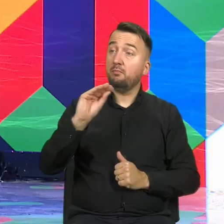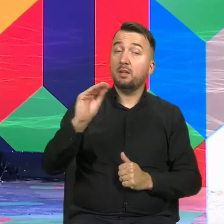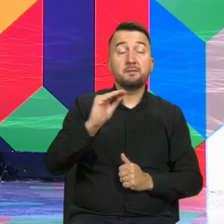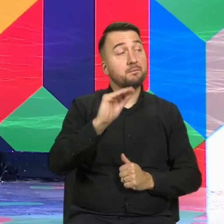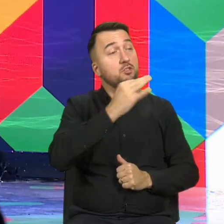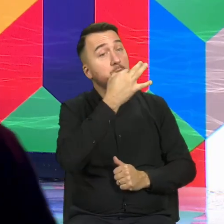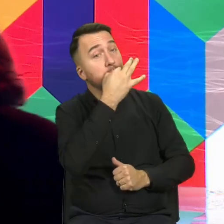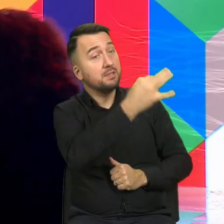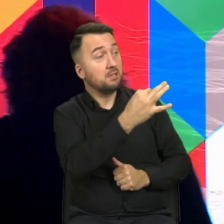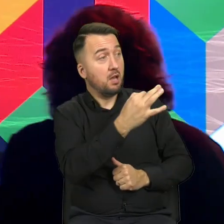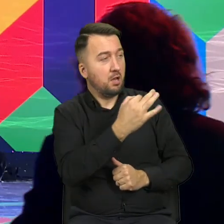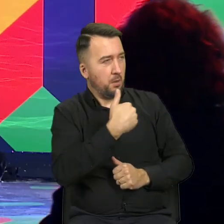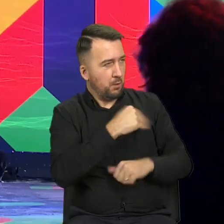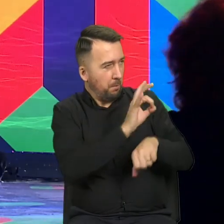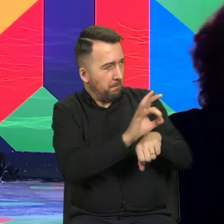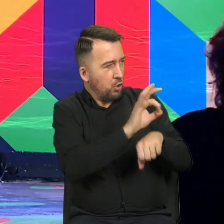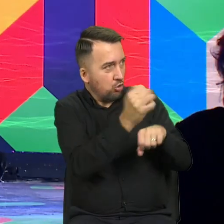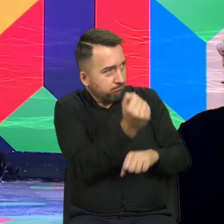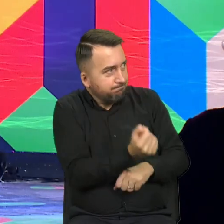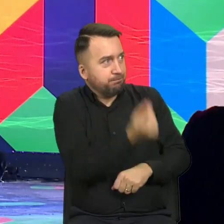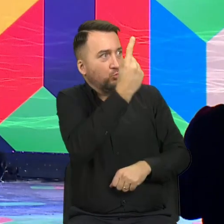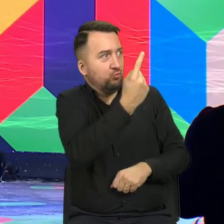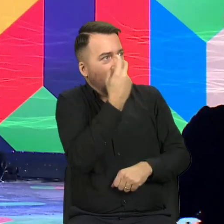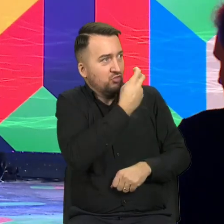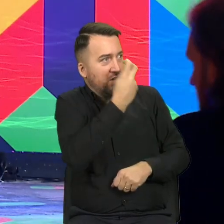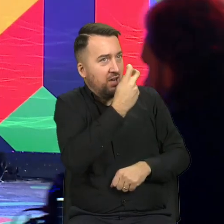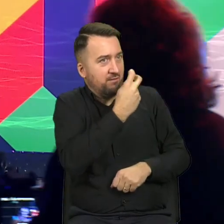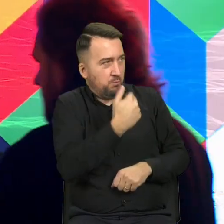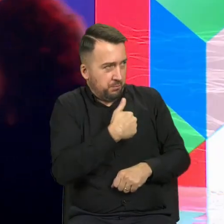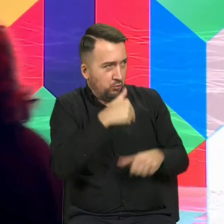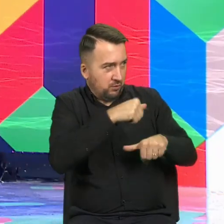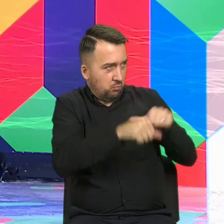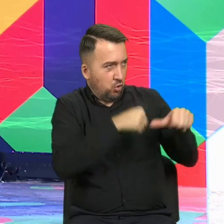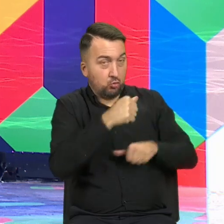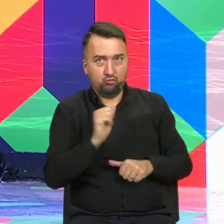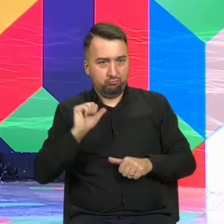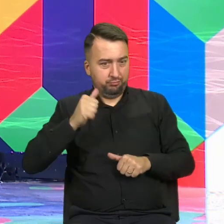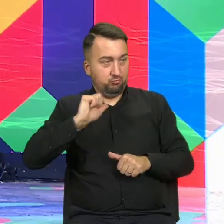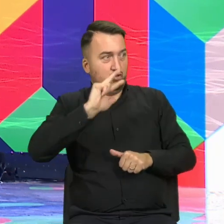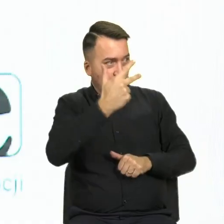który zaskoczył szczególnie i zapadł w pamięć? W roku są takie zaskoczenia, bo to już trzecia edycja. Tak,